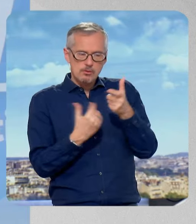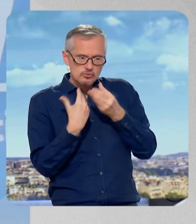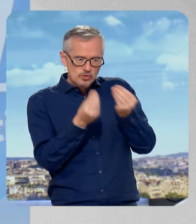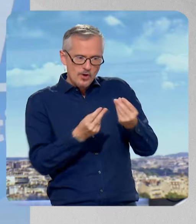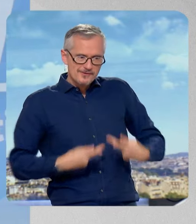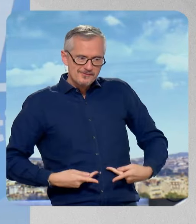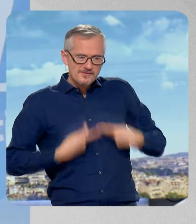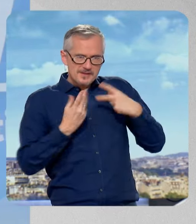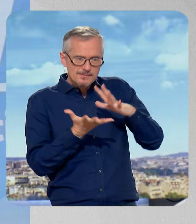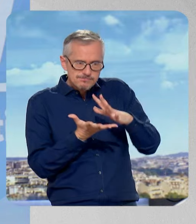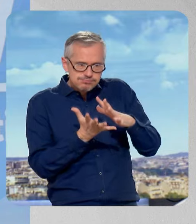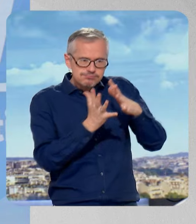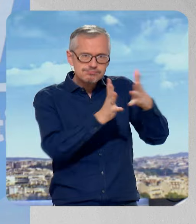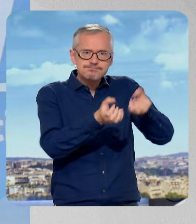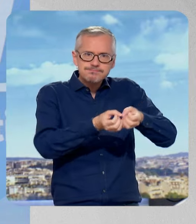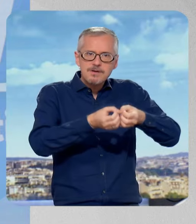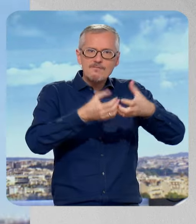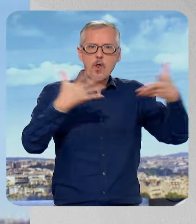Il vaut mieux toujours avoir la volonté de dialogue